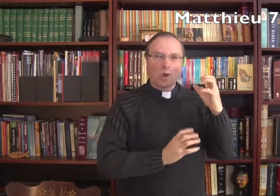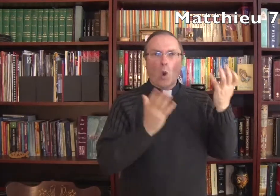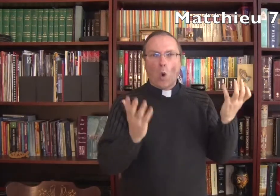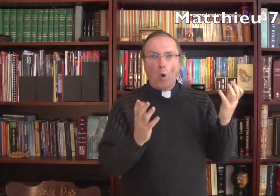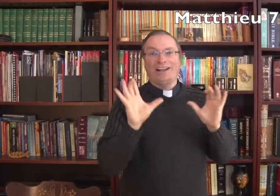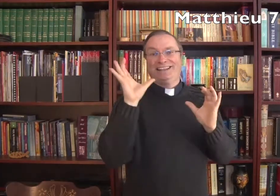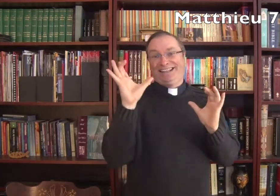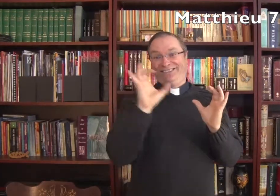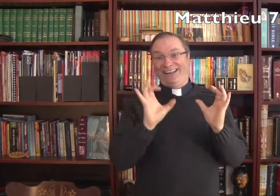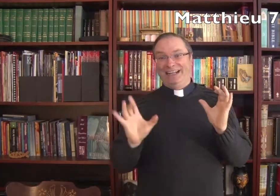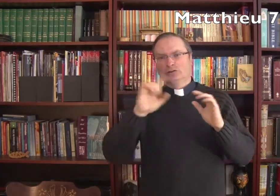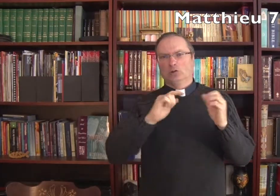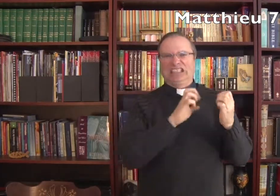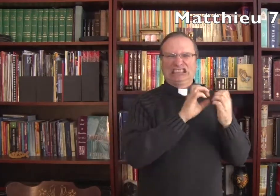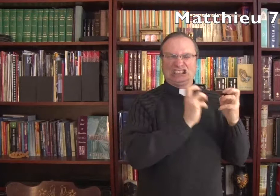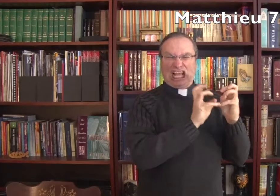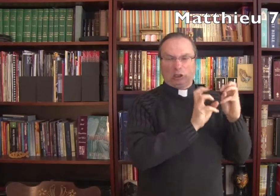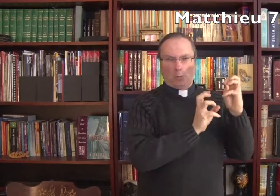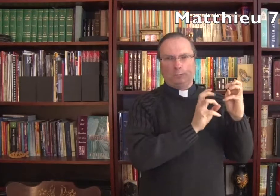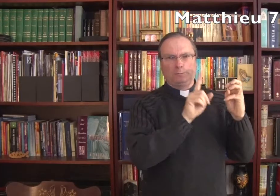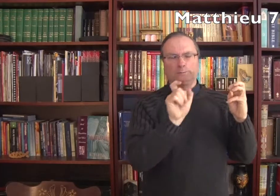ou des figues sur des chardons?